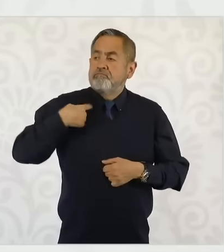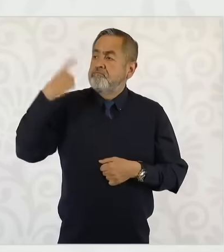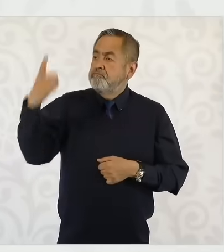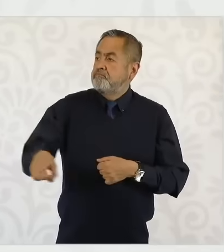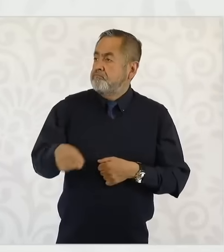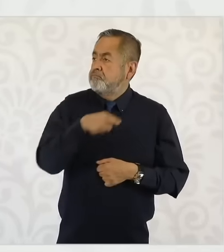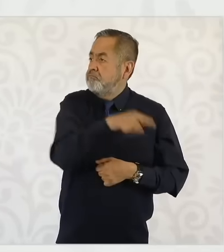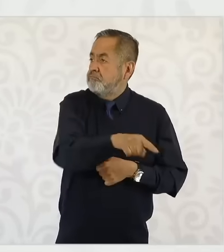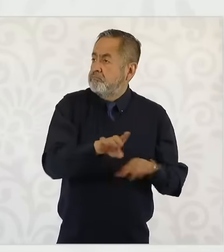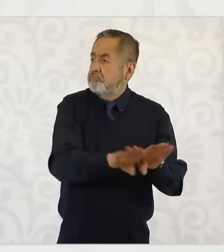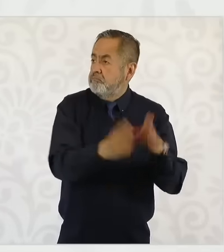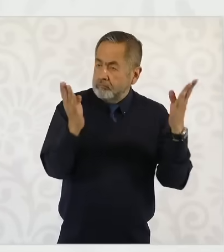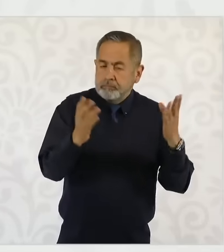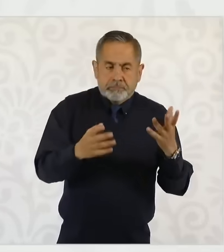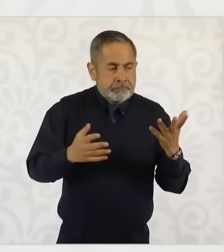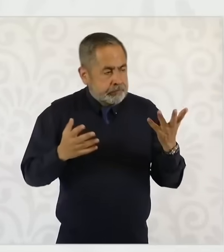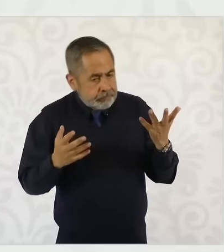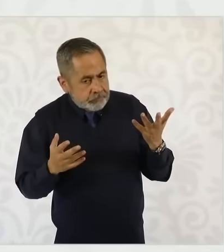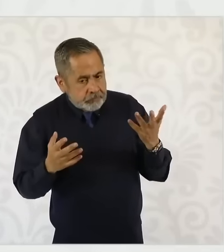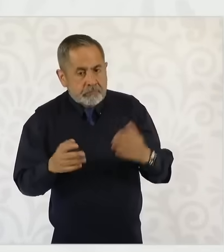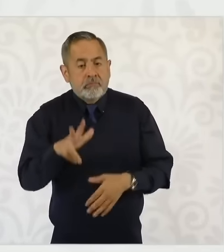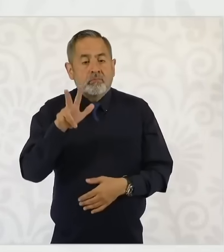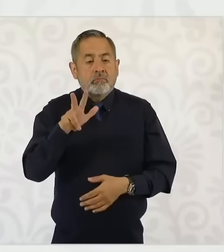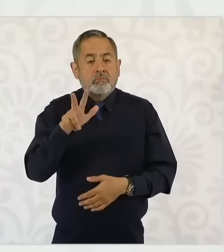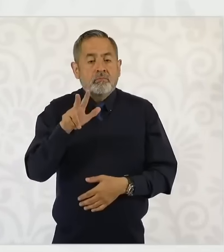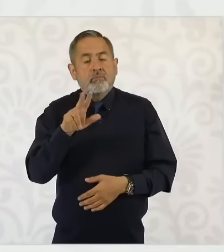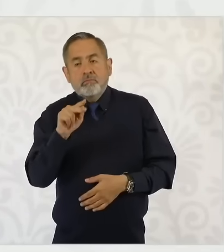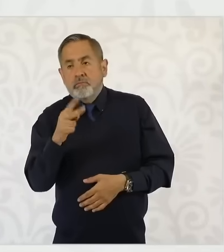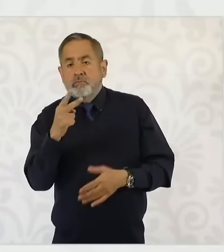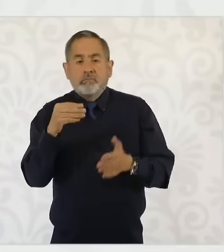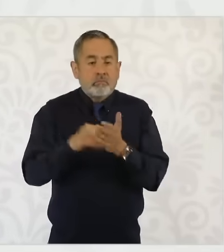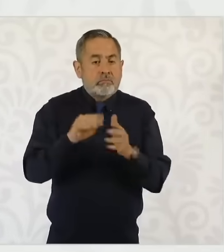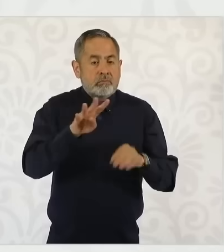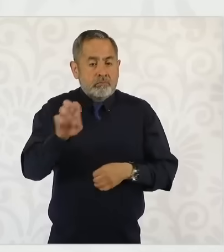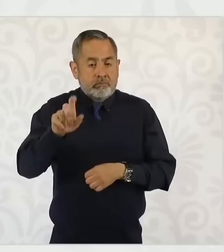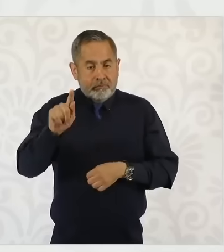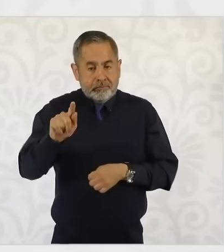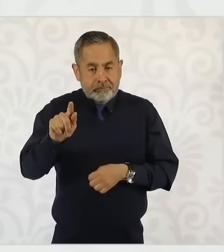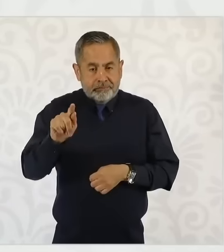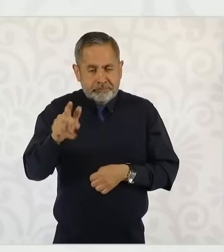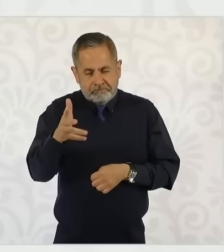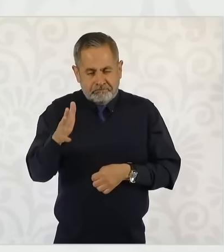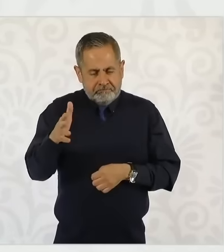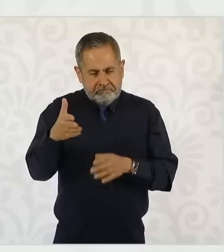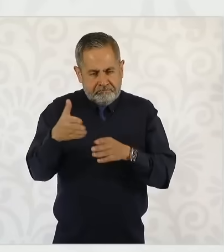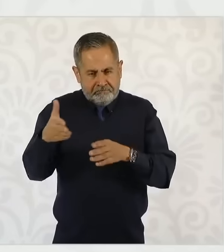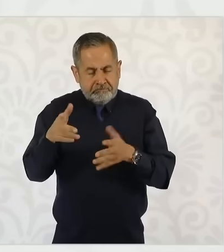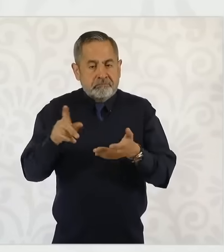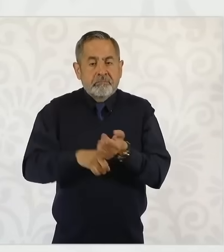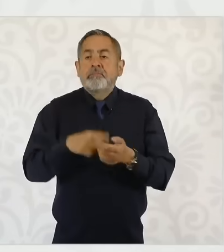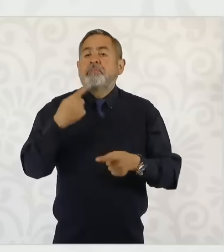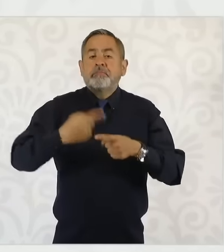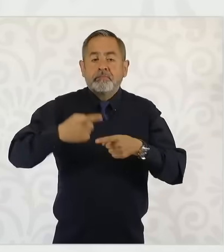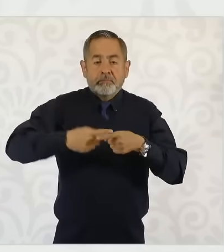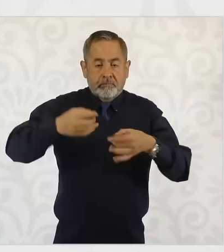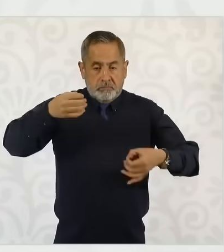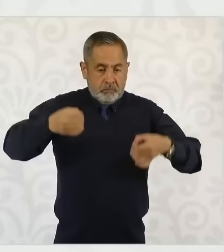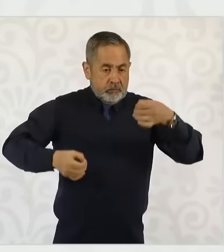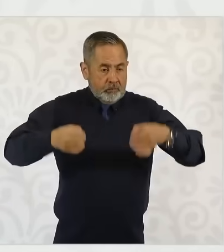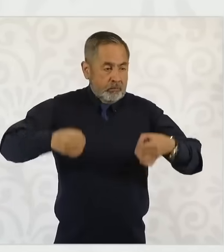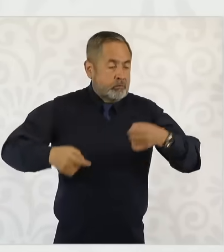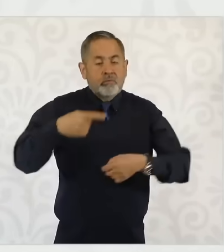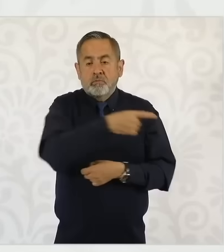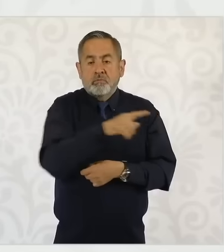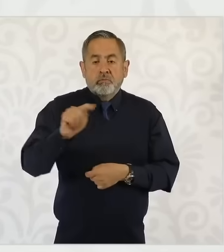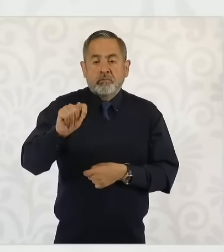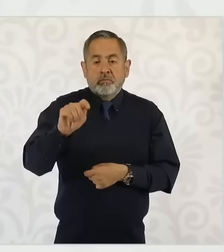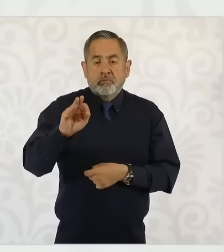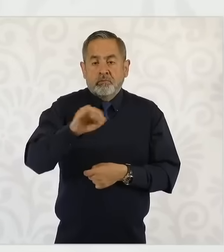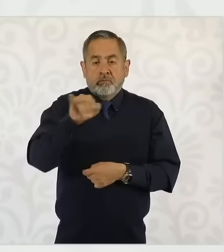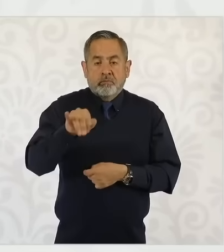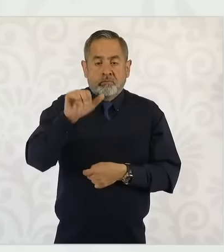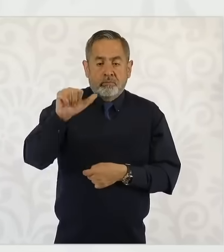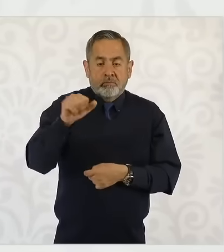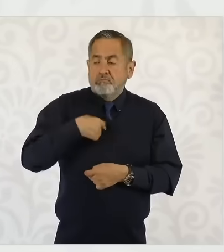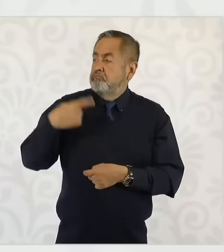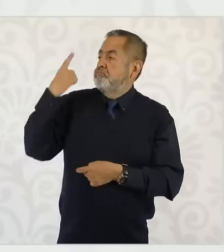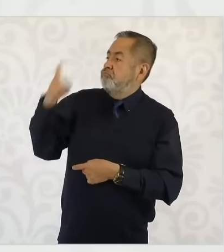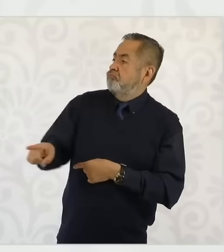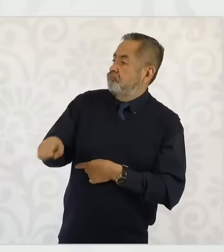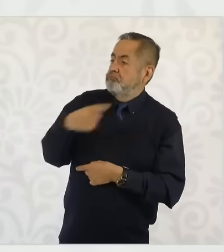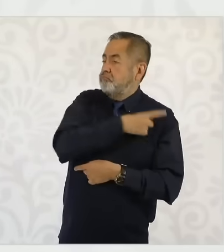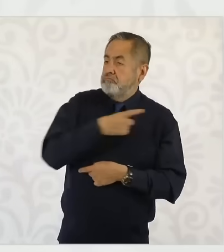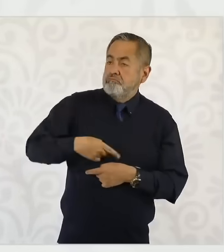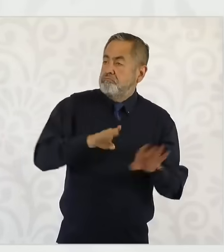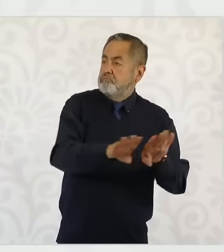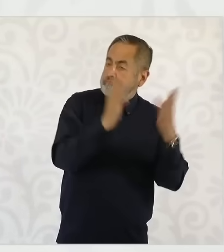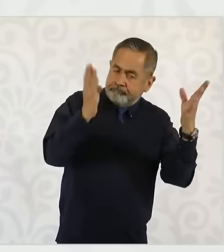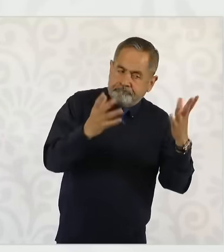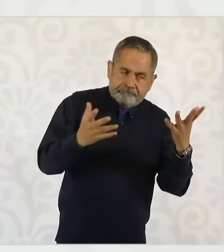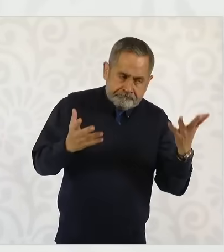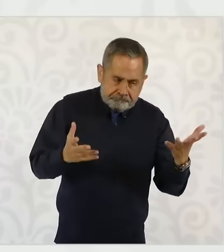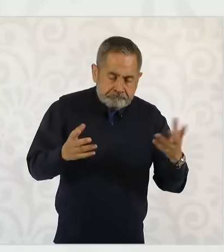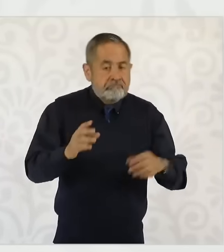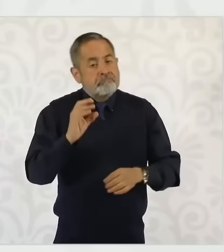82470 infracción por resoluciones del Tribunal Contencioso Administrativo y por resoluciones